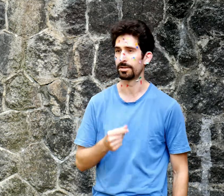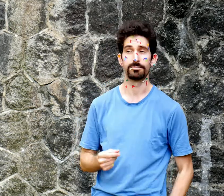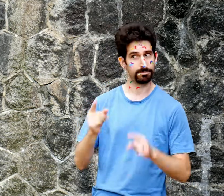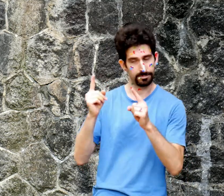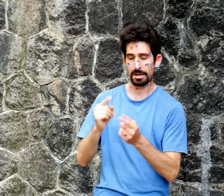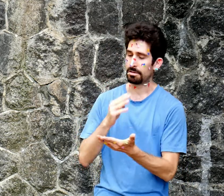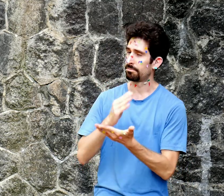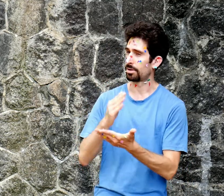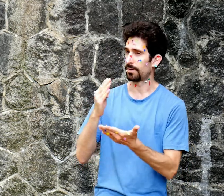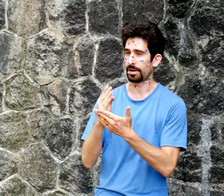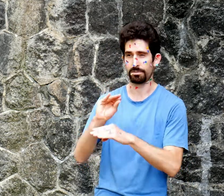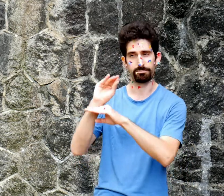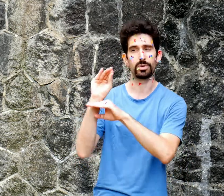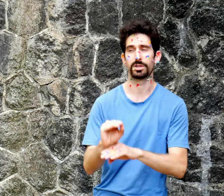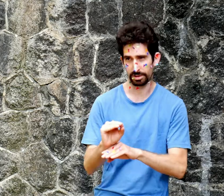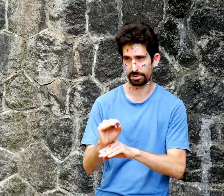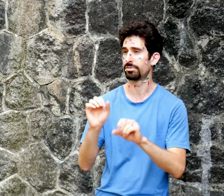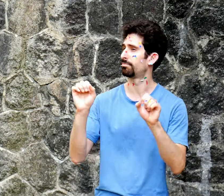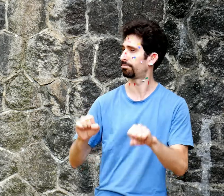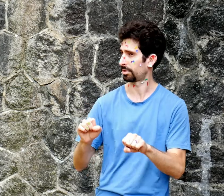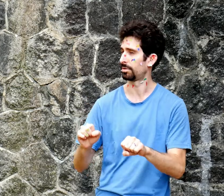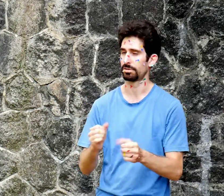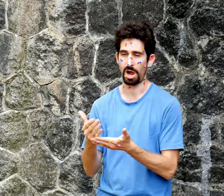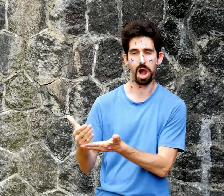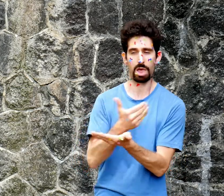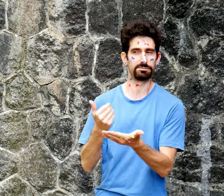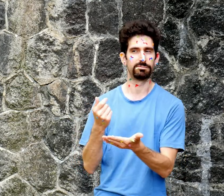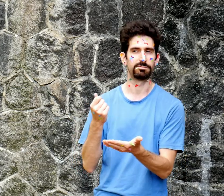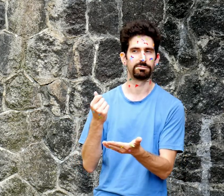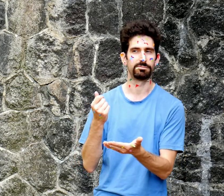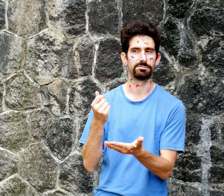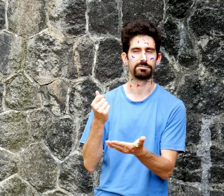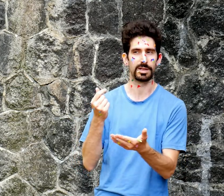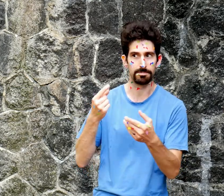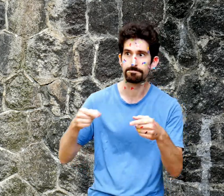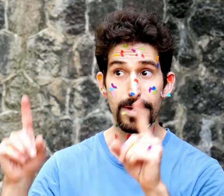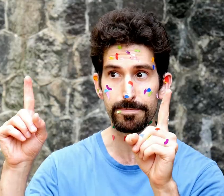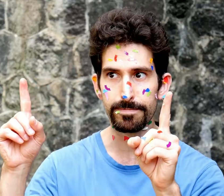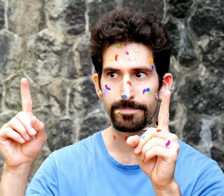et on peut déposer des brevets qui rapportent de l'argent. Mais !